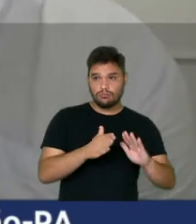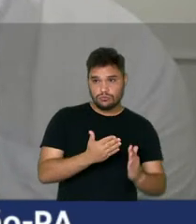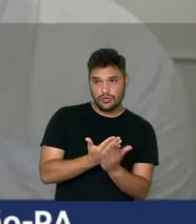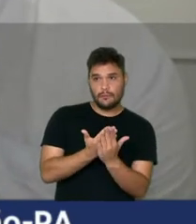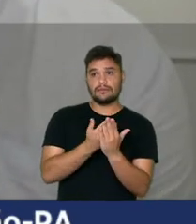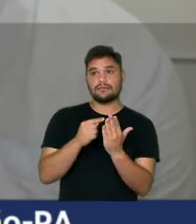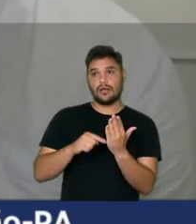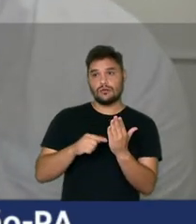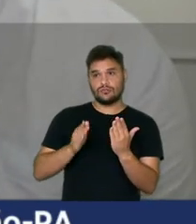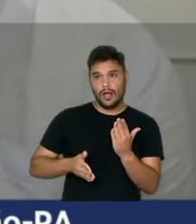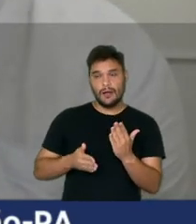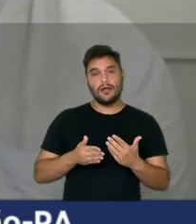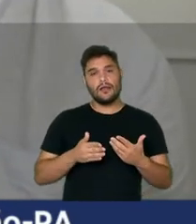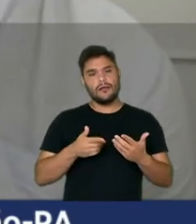PUBLICAÇÃO E TERÁVIGÊNCIA DE 35 ANOS. PL 1577 DE 21